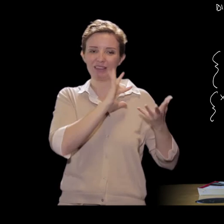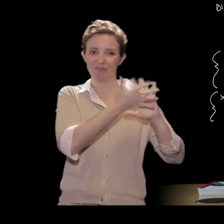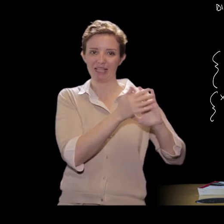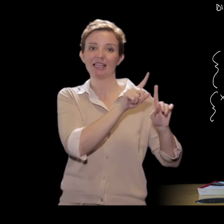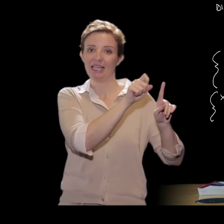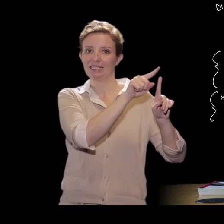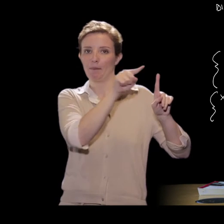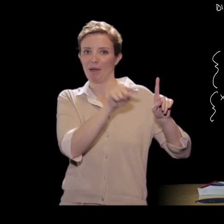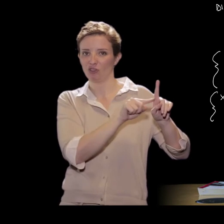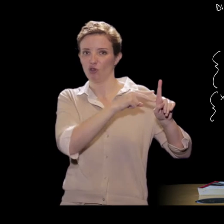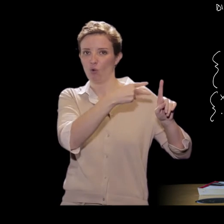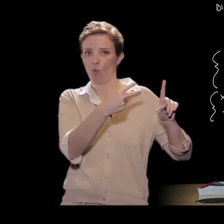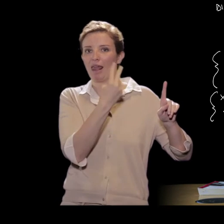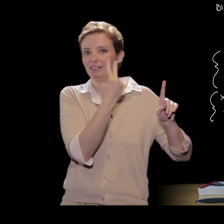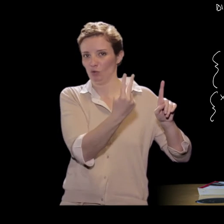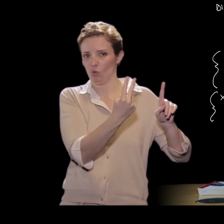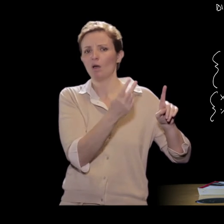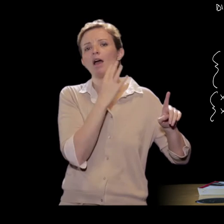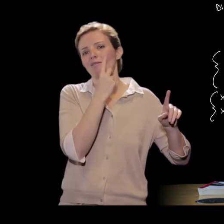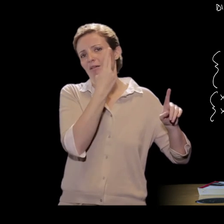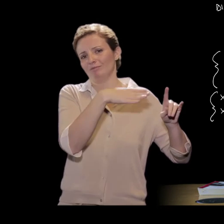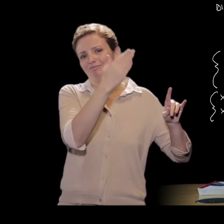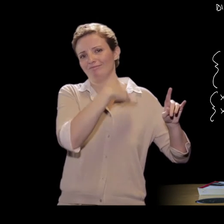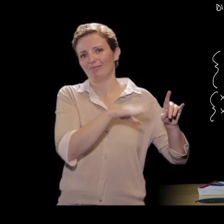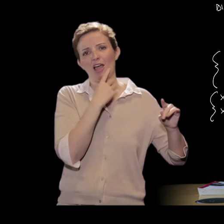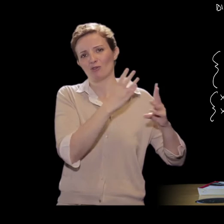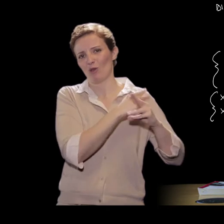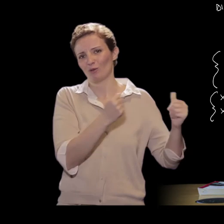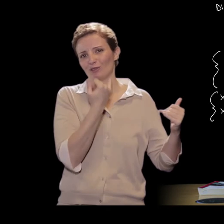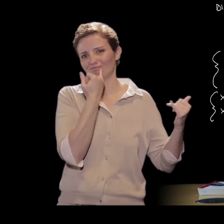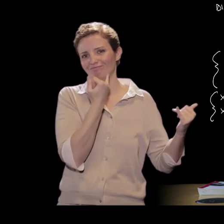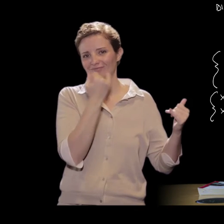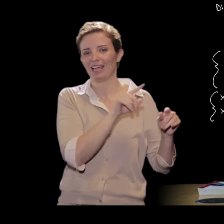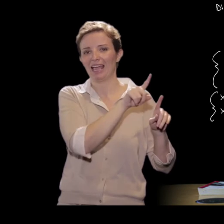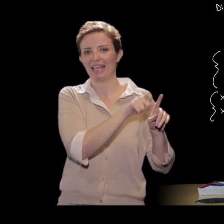si può vedere facilmente che la soluzione è x>-4.